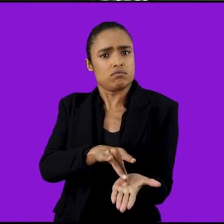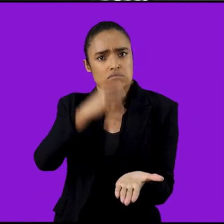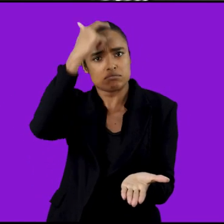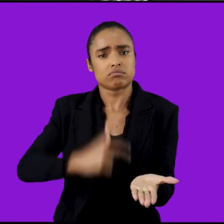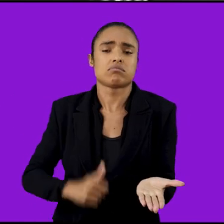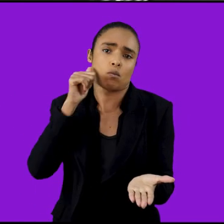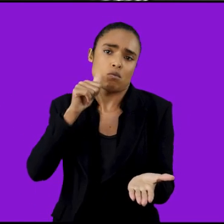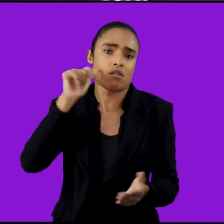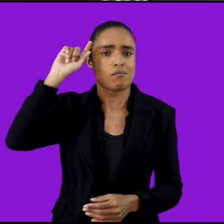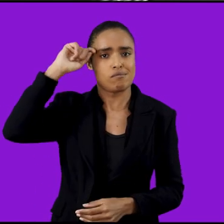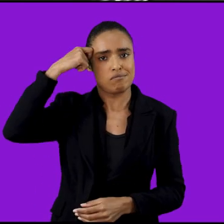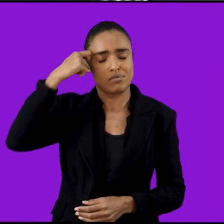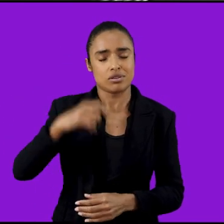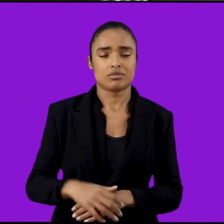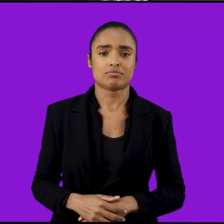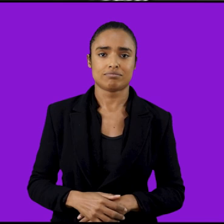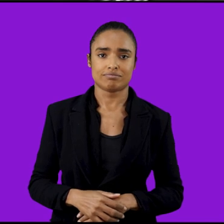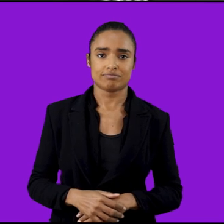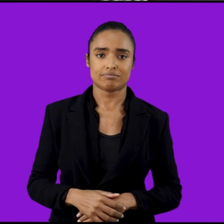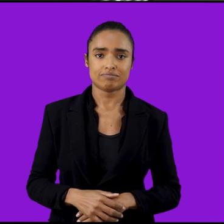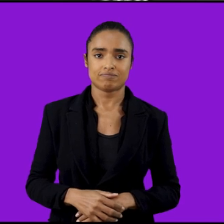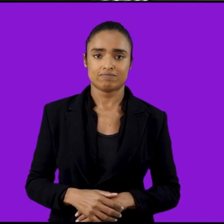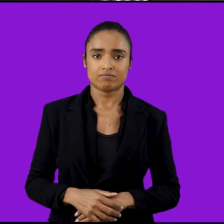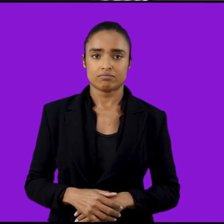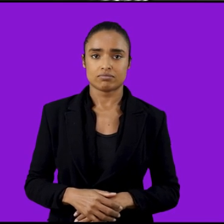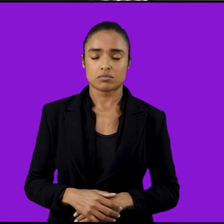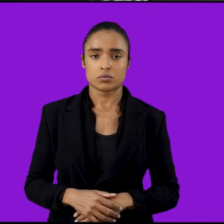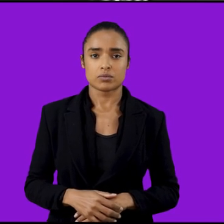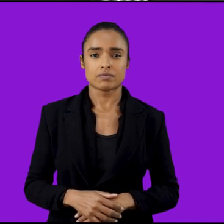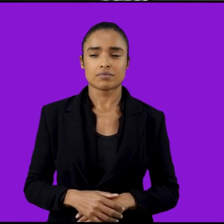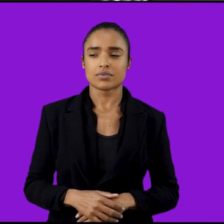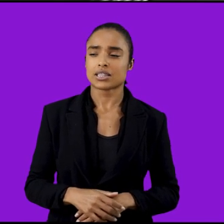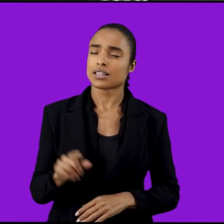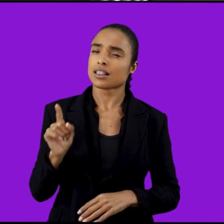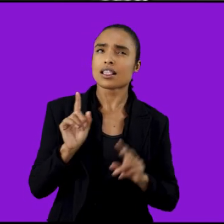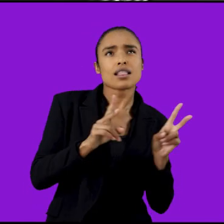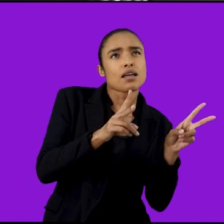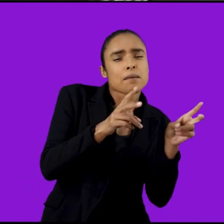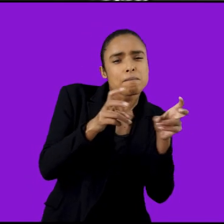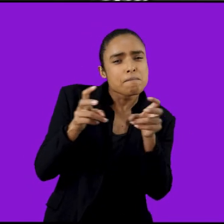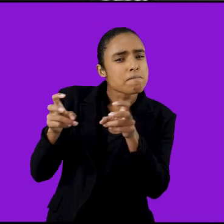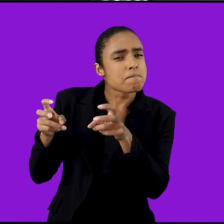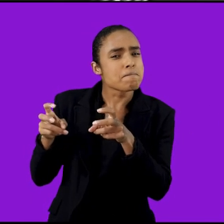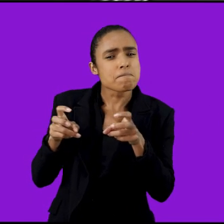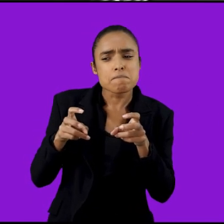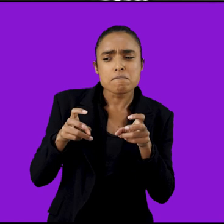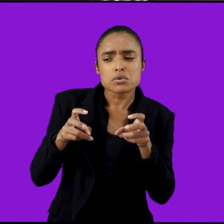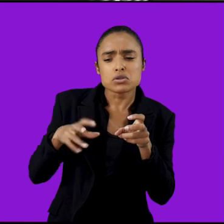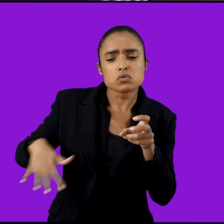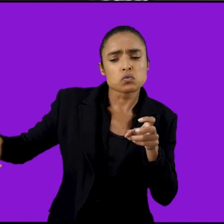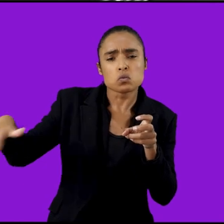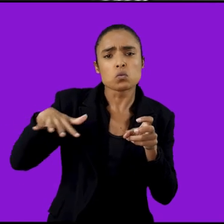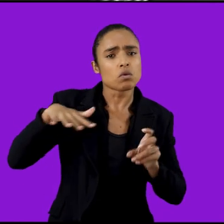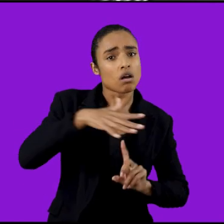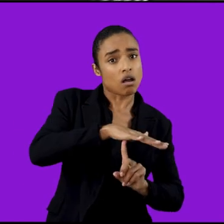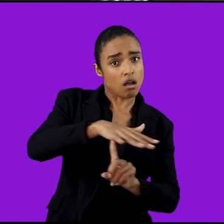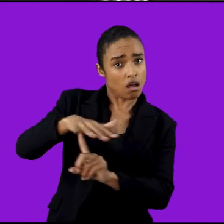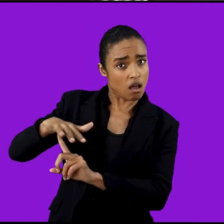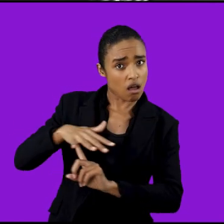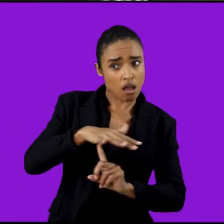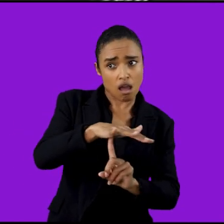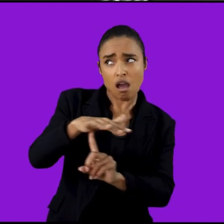Essa não é a perspectiva mais comum quando a gente fala sobre uma feira. No imaginário